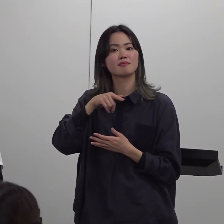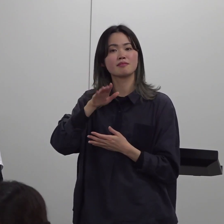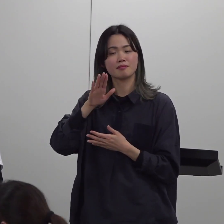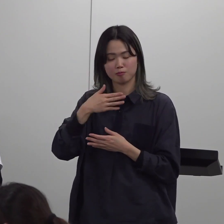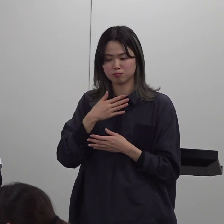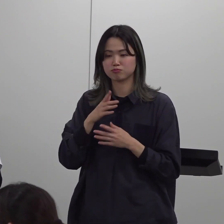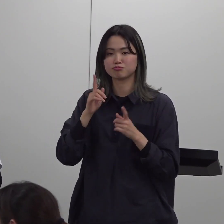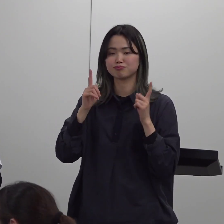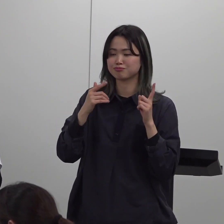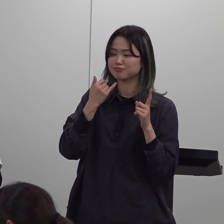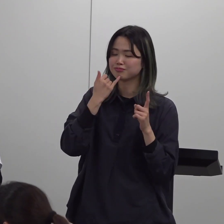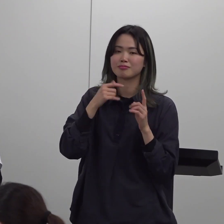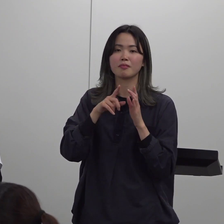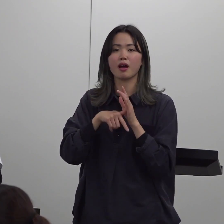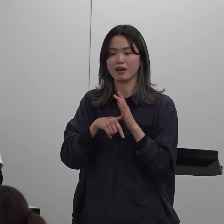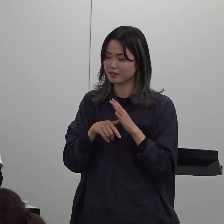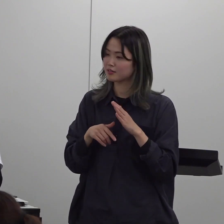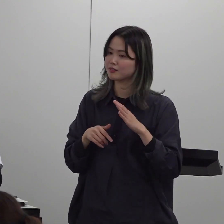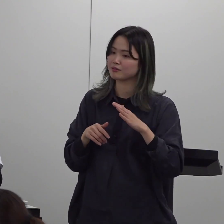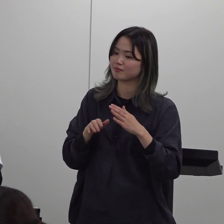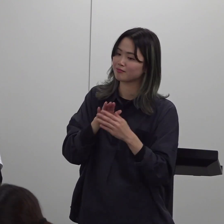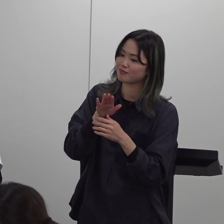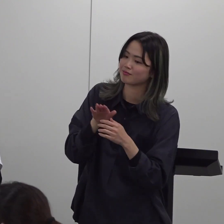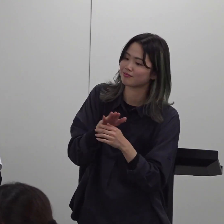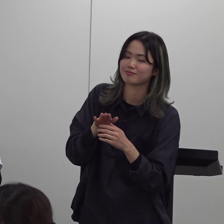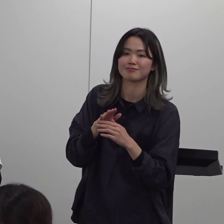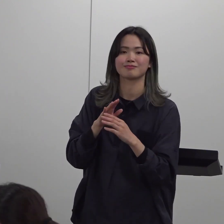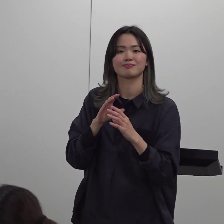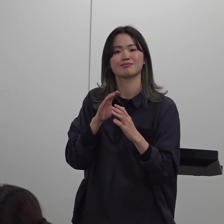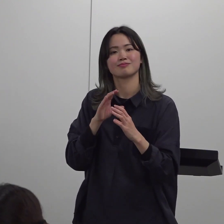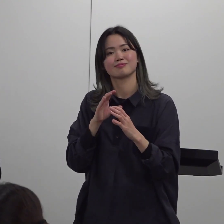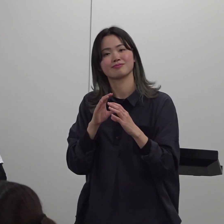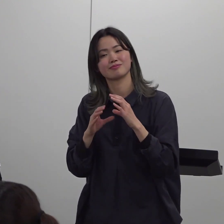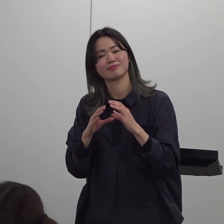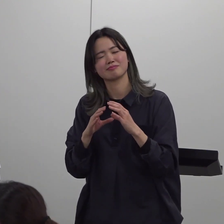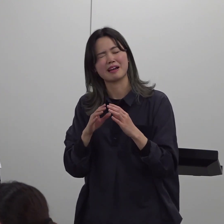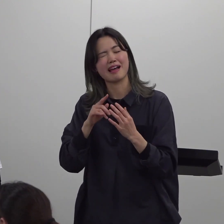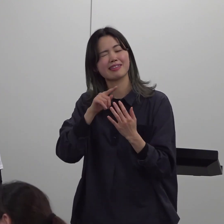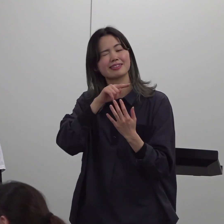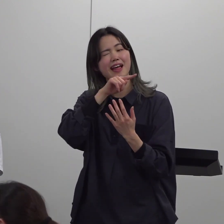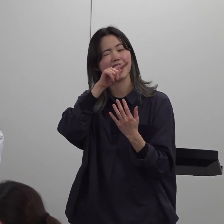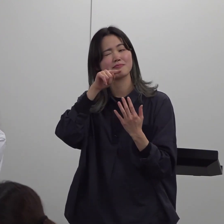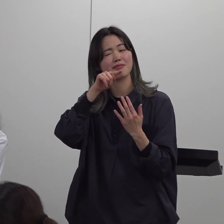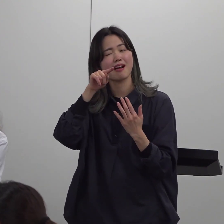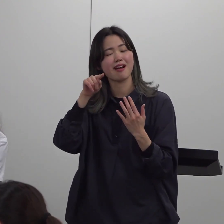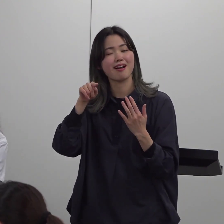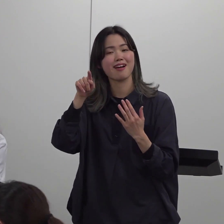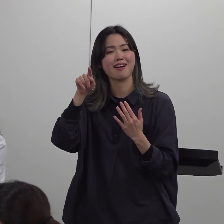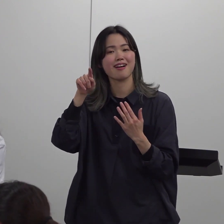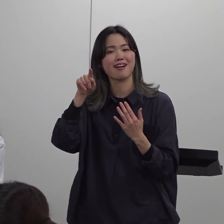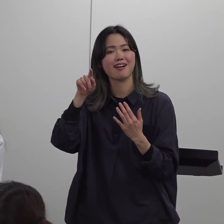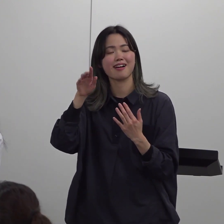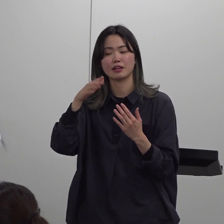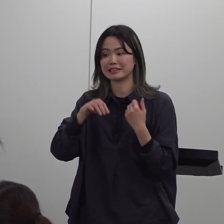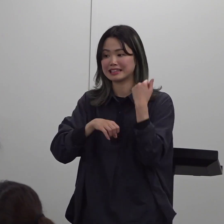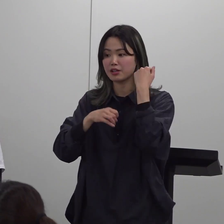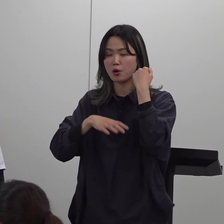触ってもらってコミュニケーションを取るようなこともたまにはあります でも基本 このお洋服を着ているときは